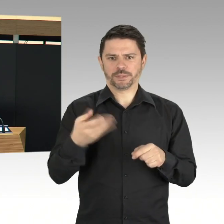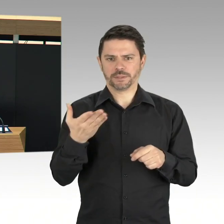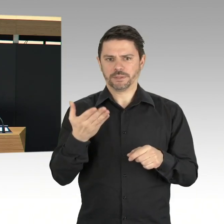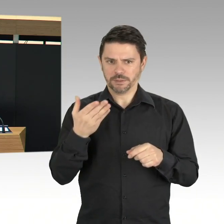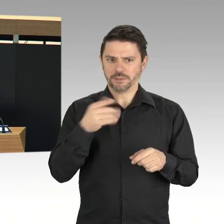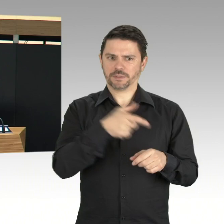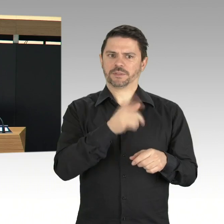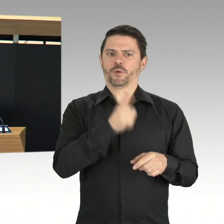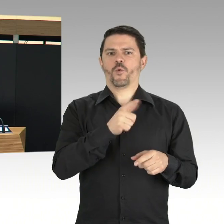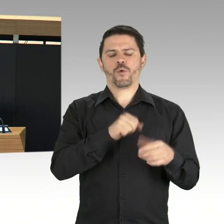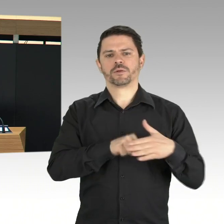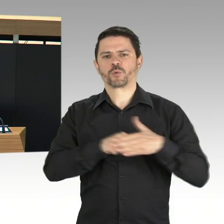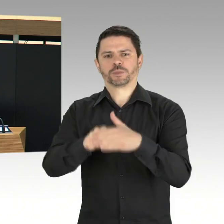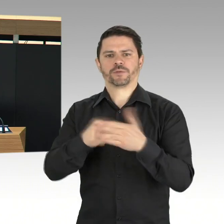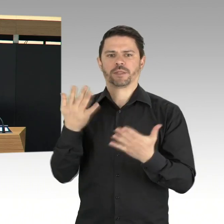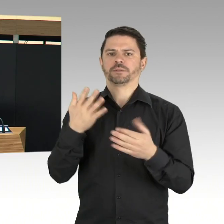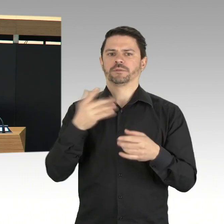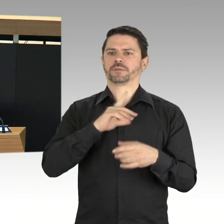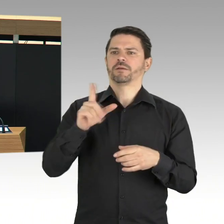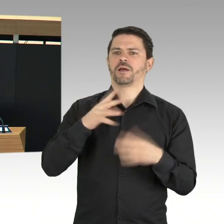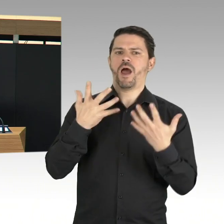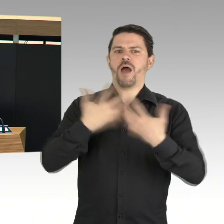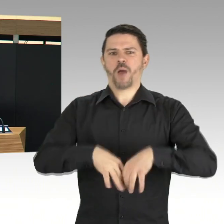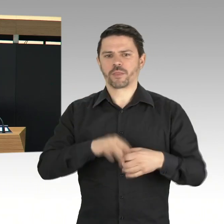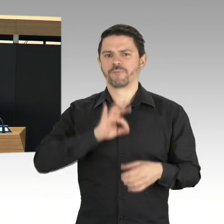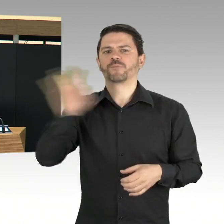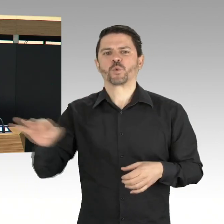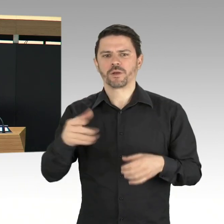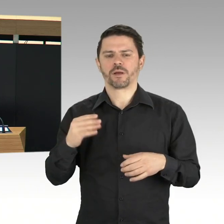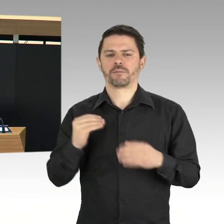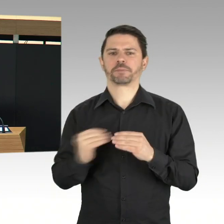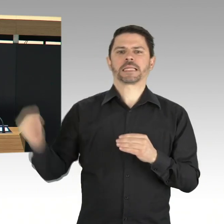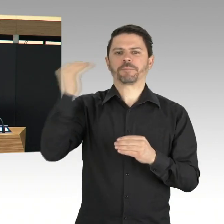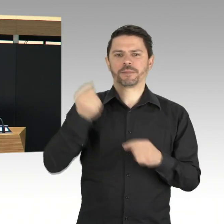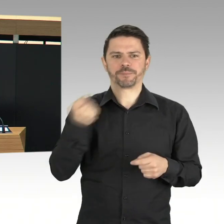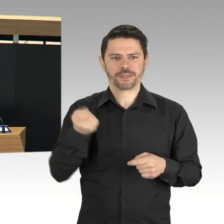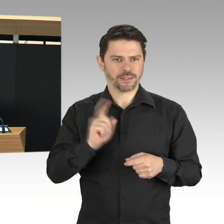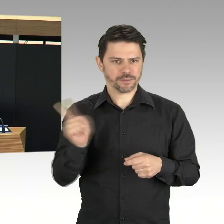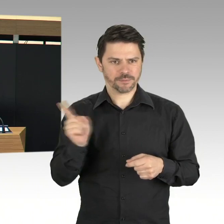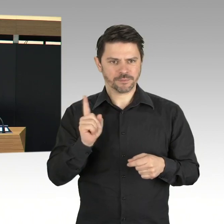Renditeerwartungen und Finanzierungskosten außerhalb des Marktüblichen der Fall sowie bei Ertragserwartungen,